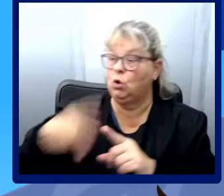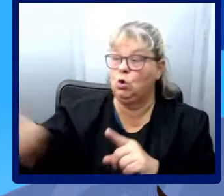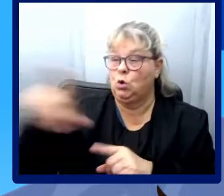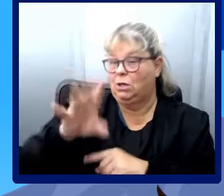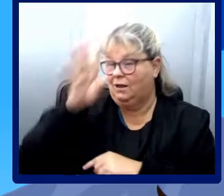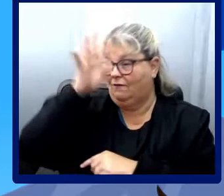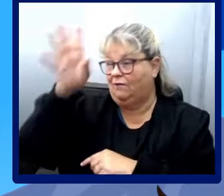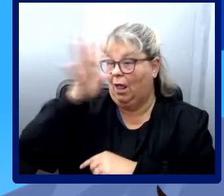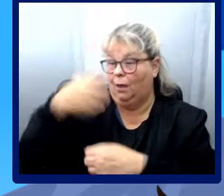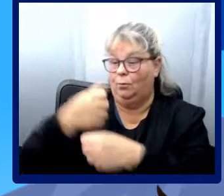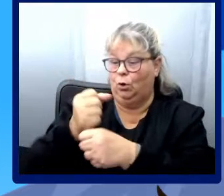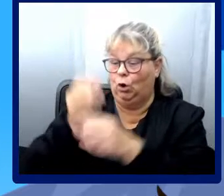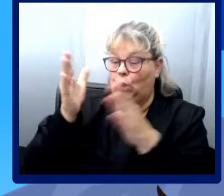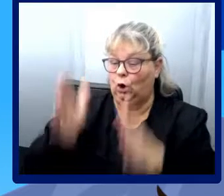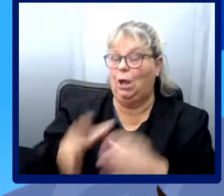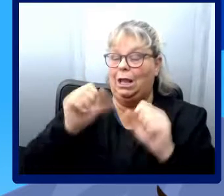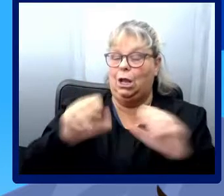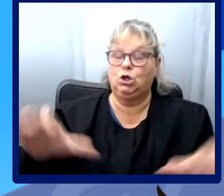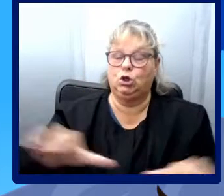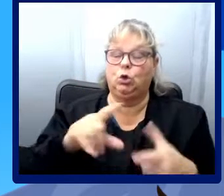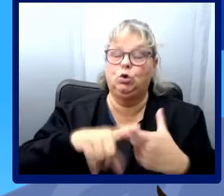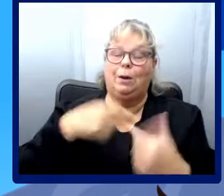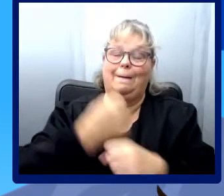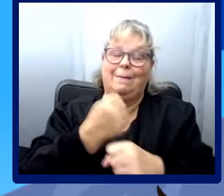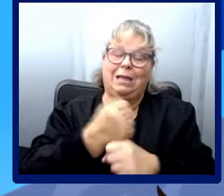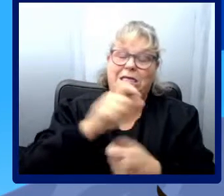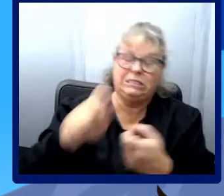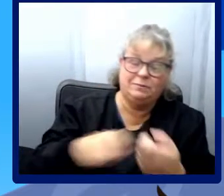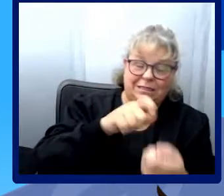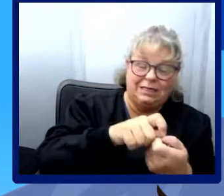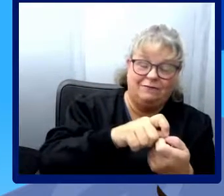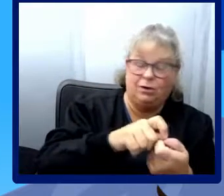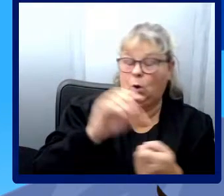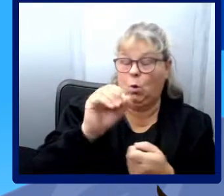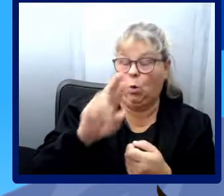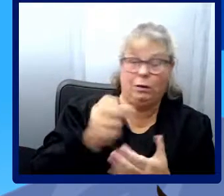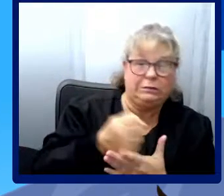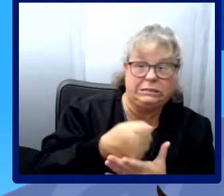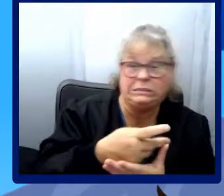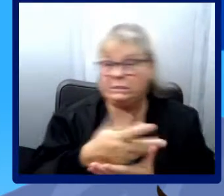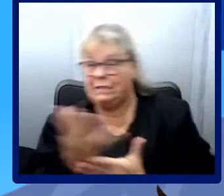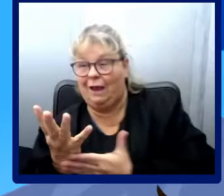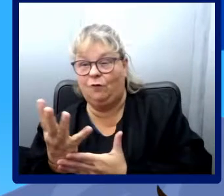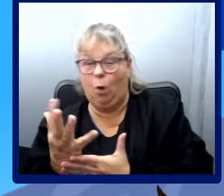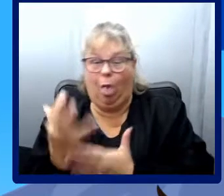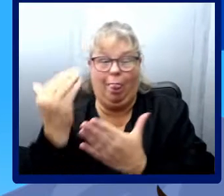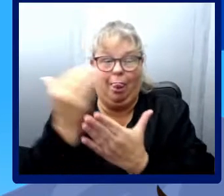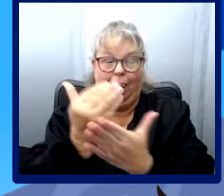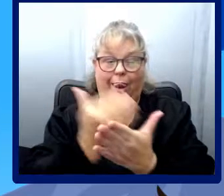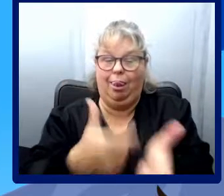que ejecutan una tarea específica o una serie de tareas. Y luego estos flujos pueden ser invocados por otros flujos